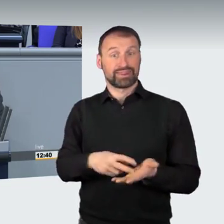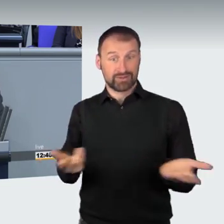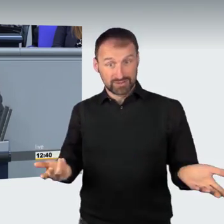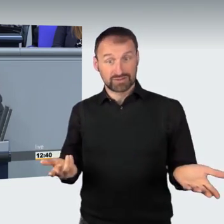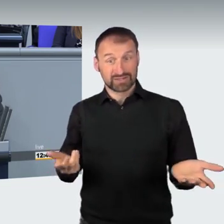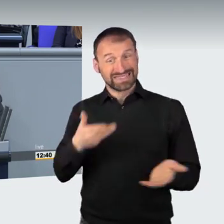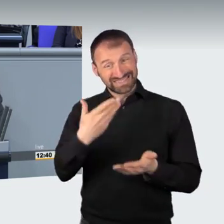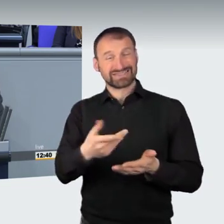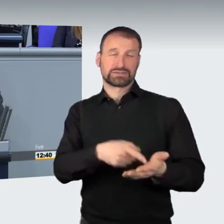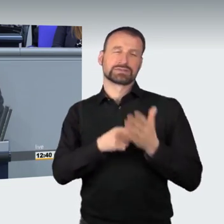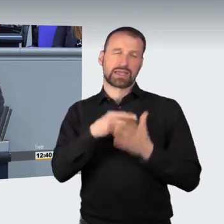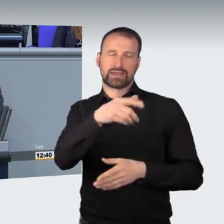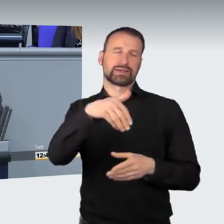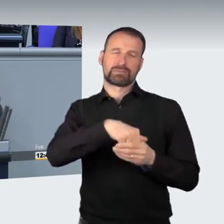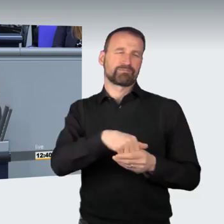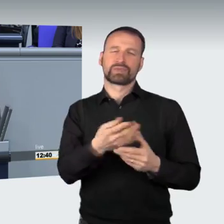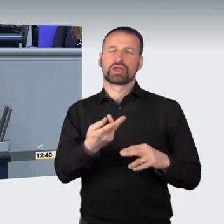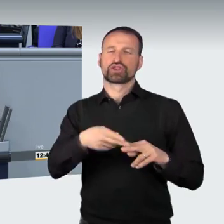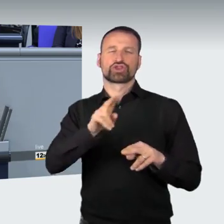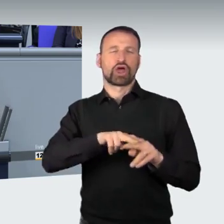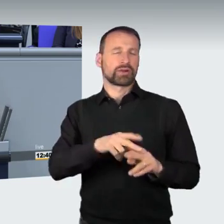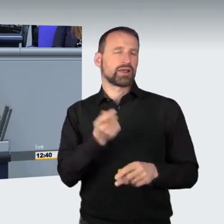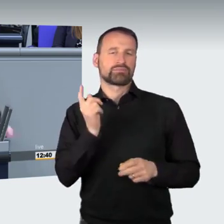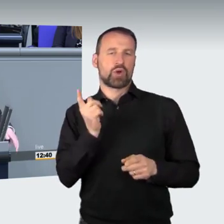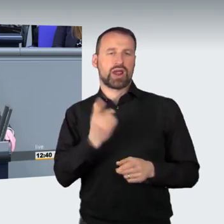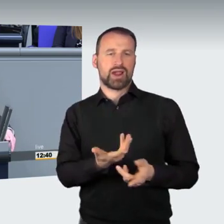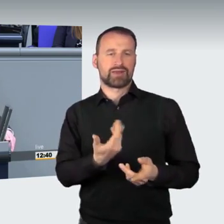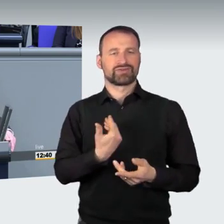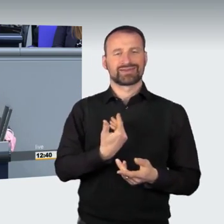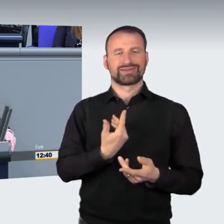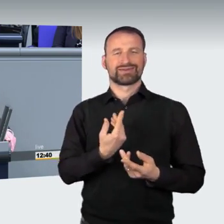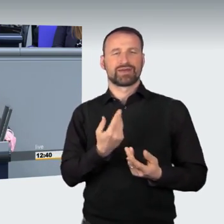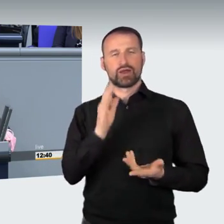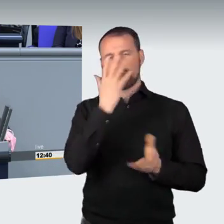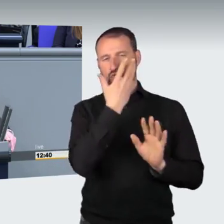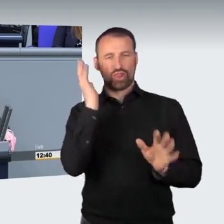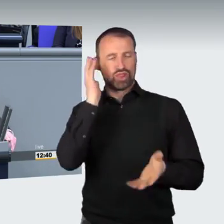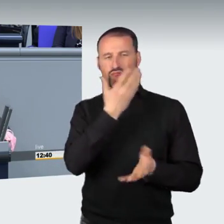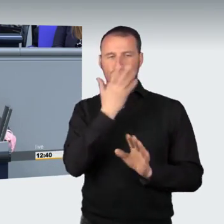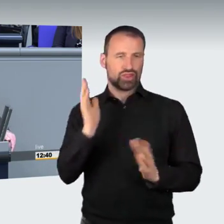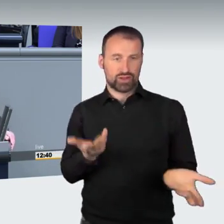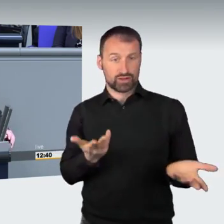Nein, das wollen wir nicht. Diese Doppelmoral nehmen wir nicht hin und lassen sie Ihnen auch nicht durchgehen, meine Damen und Herren.